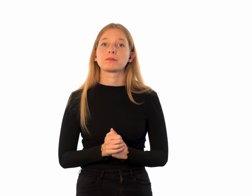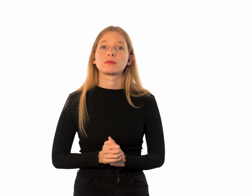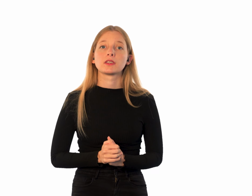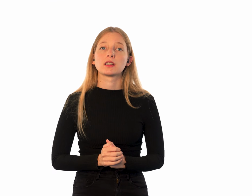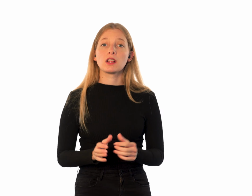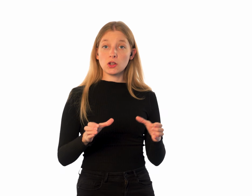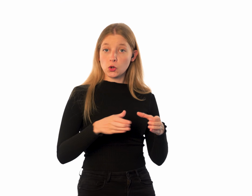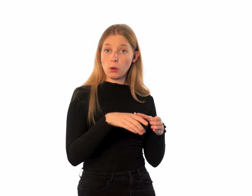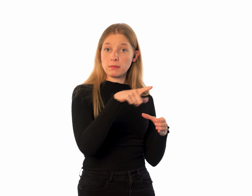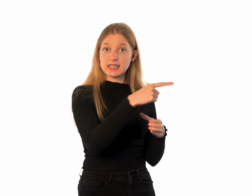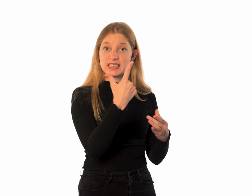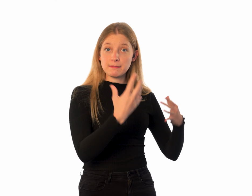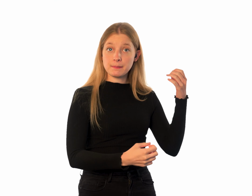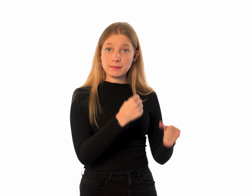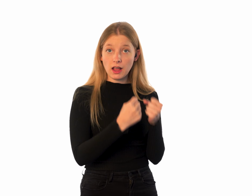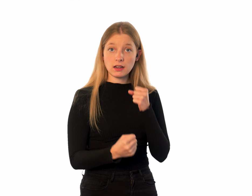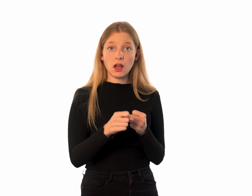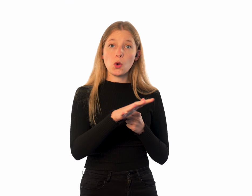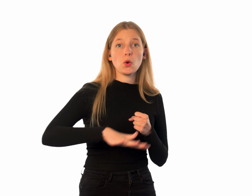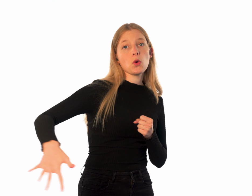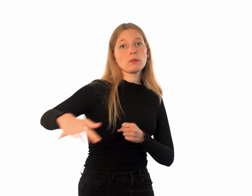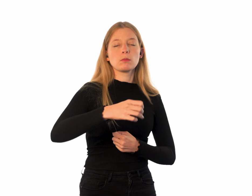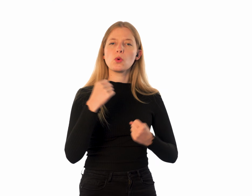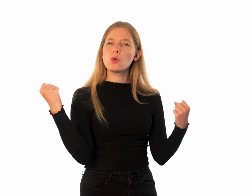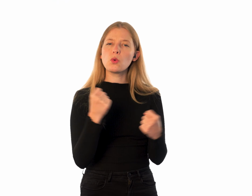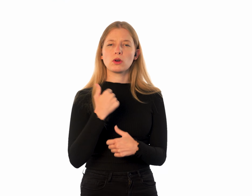Die Gruppe der Sieben Keltern bildet mit ihrer Umgebung eine äußerst